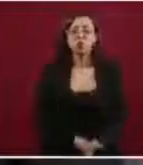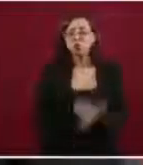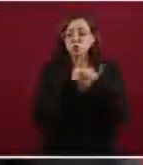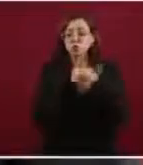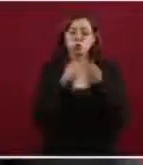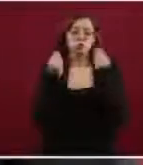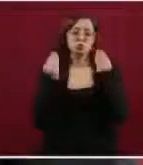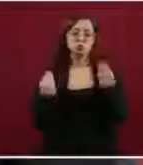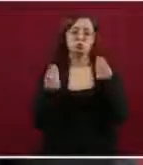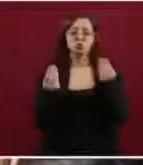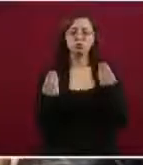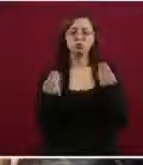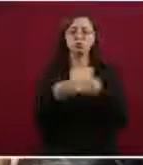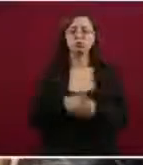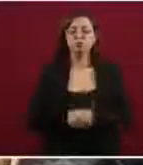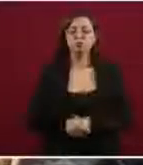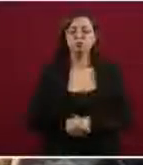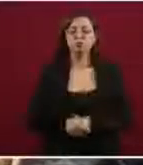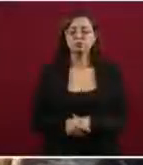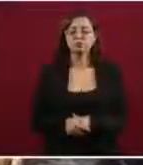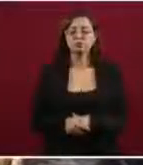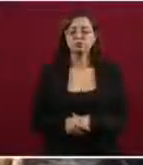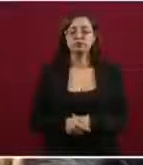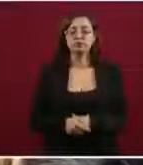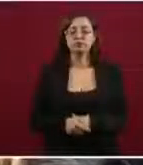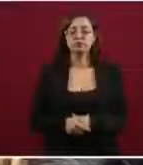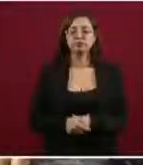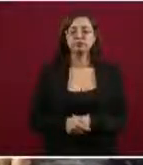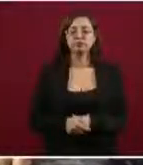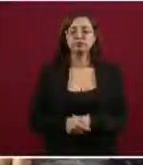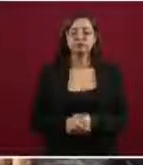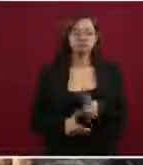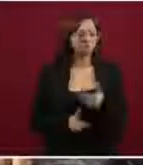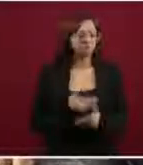país. Y nos vamos a seguir encontrando.